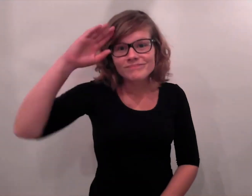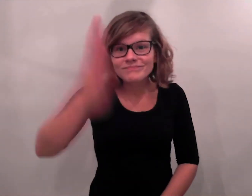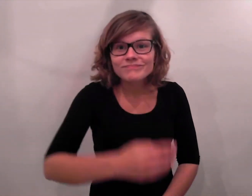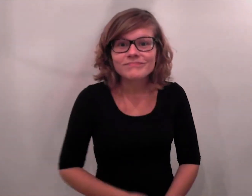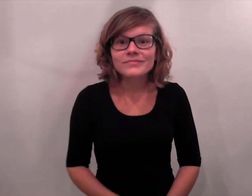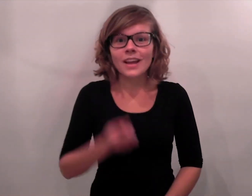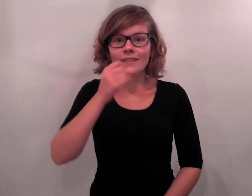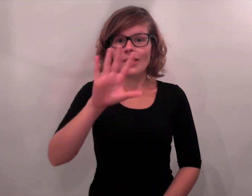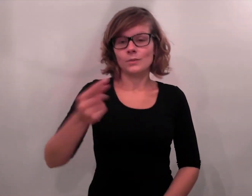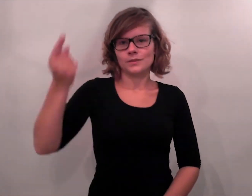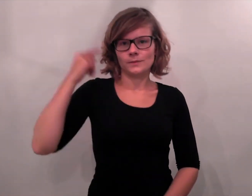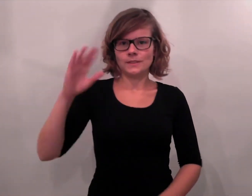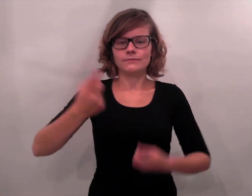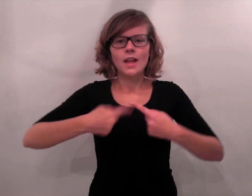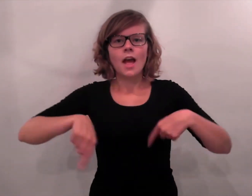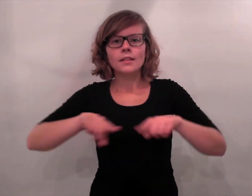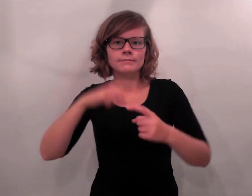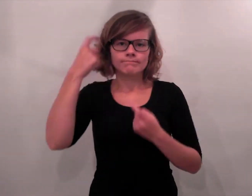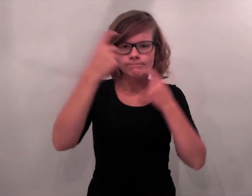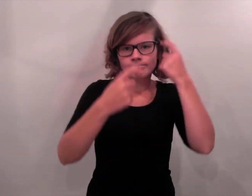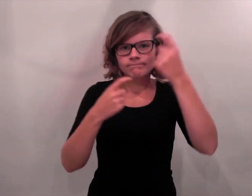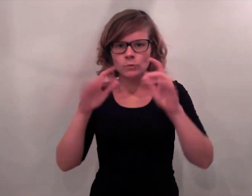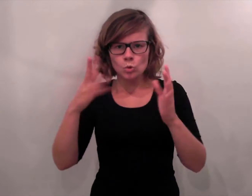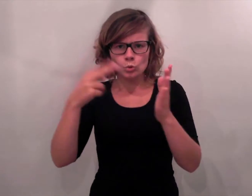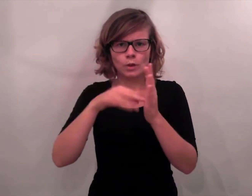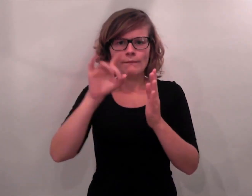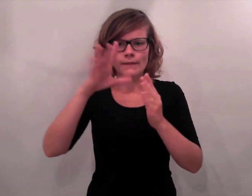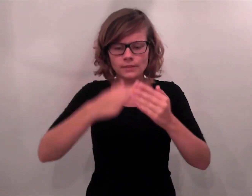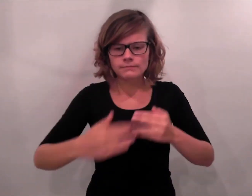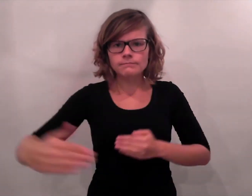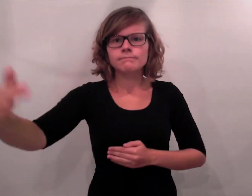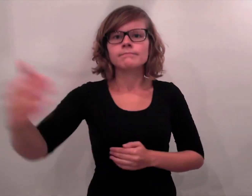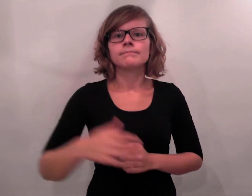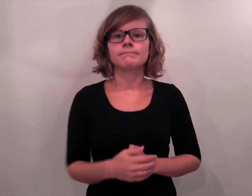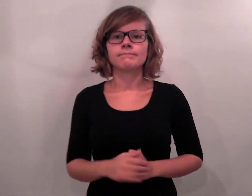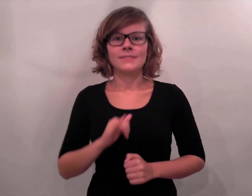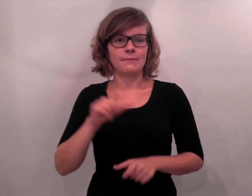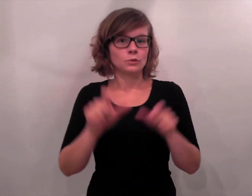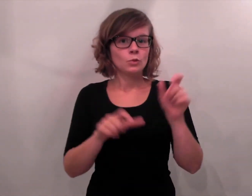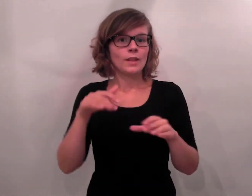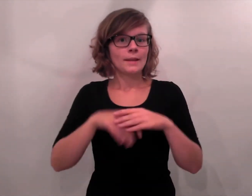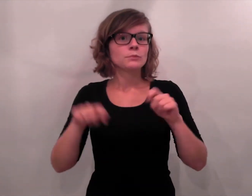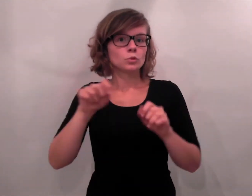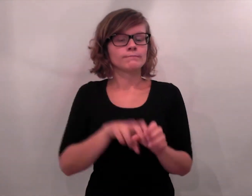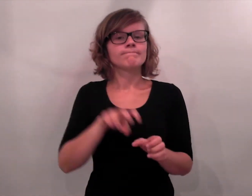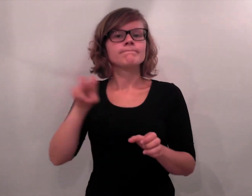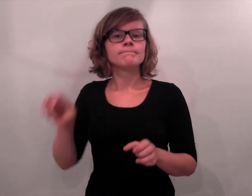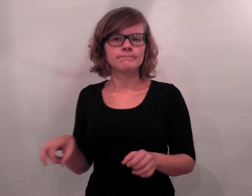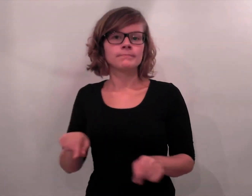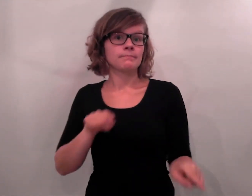Hallo iedereen! Jong-Fevlado heeft een vergadering gehad om na te denken hoe het jaar 2015 zal verlopen. Sommige bestuursleden gaan ermee stoppen.